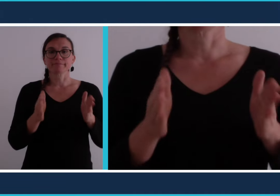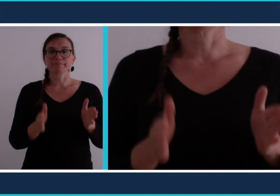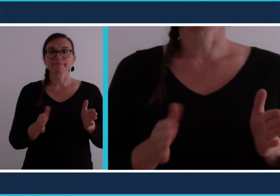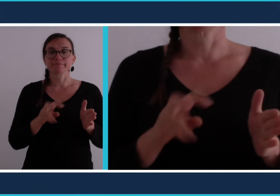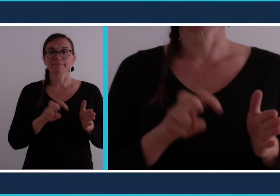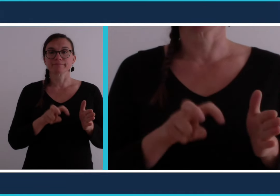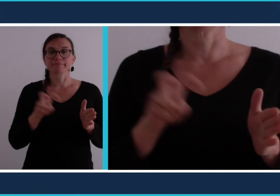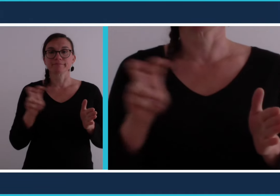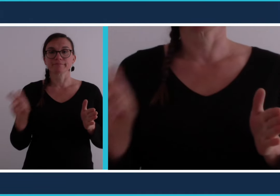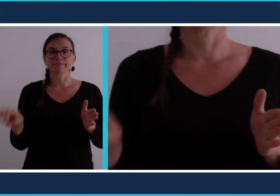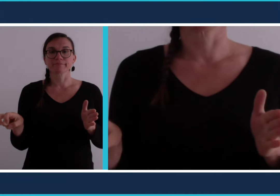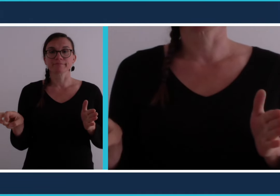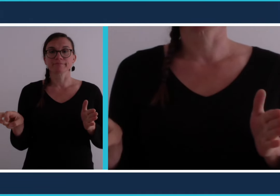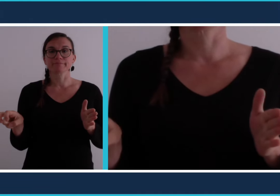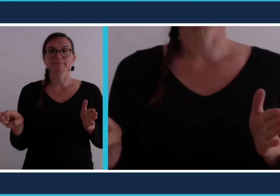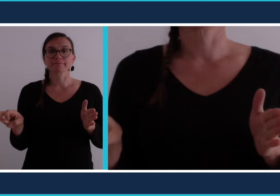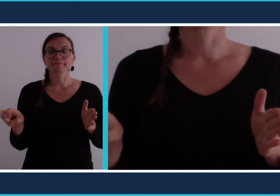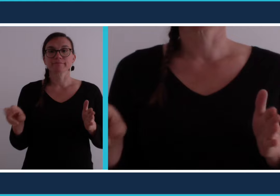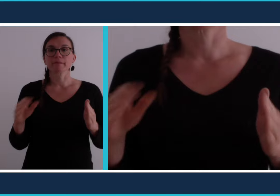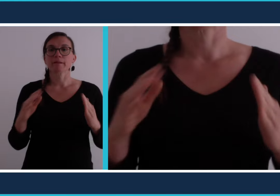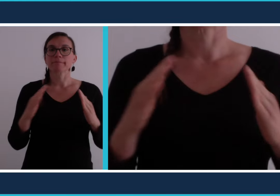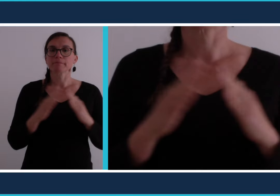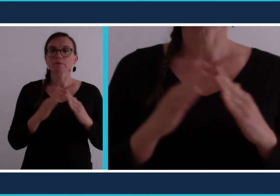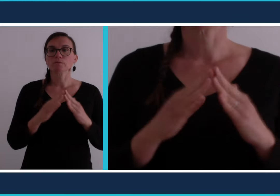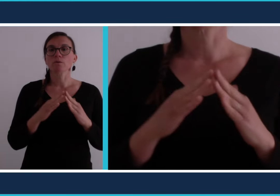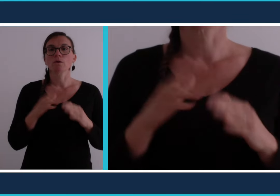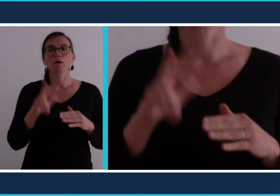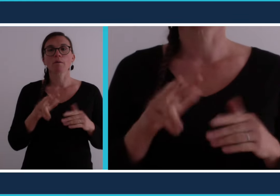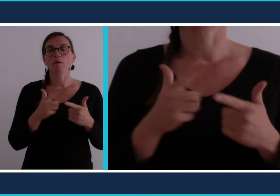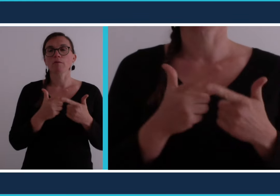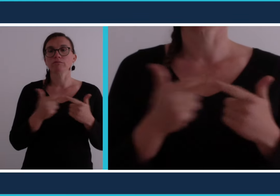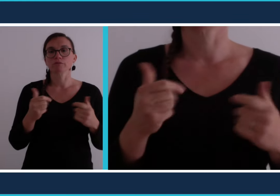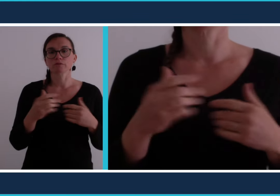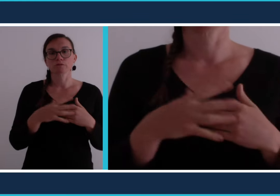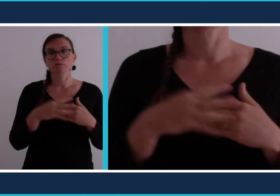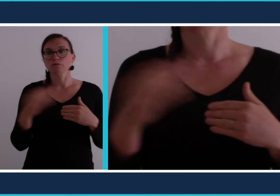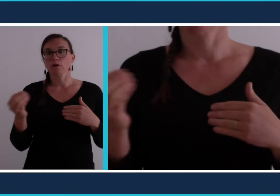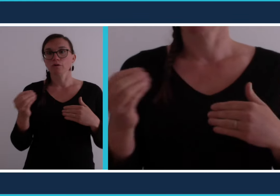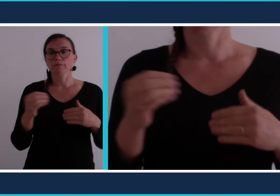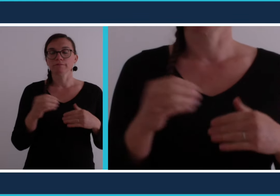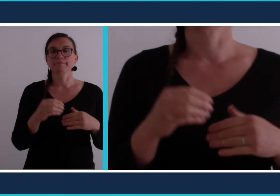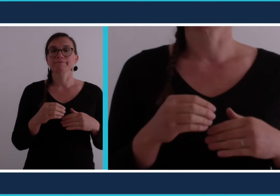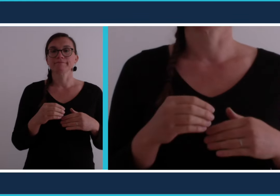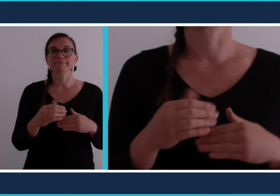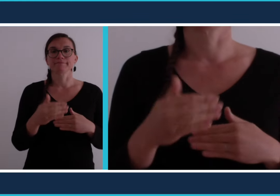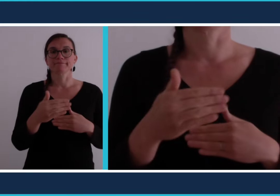[déconfinement] c'est le fait de sortir d'un espace défini qu'est le logement